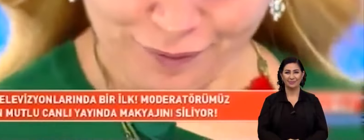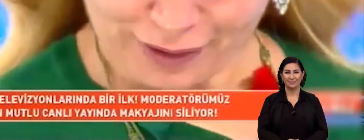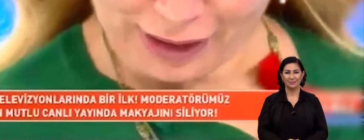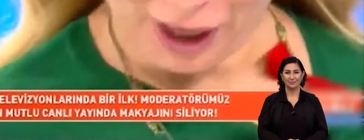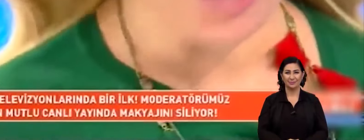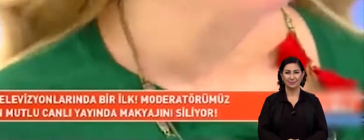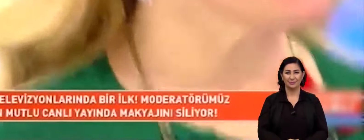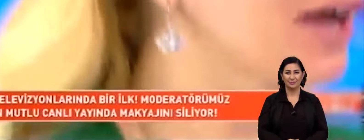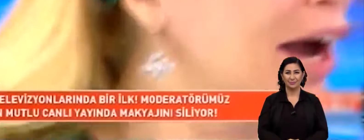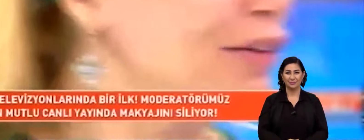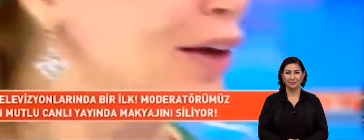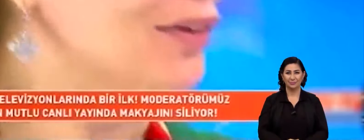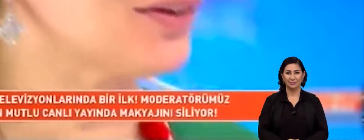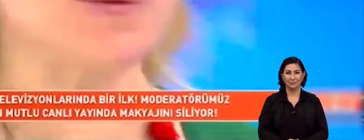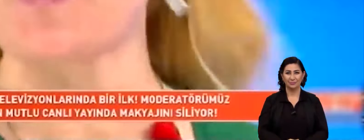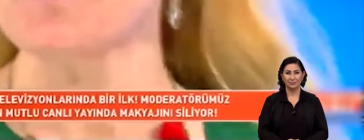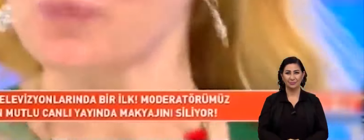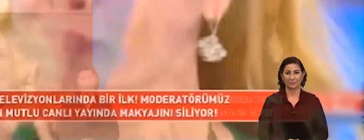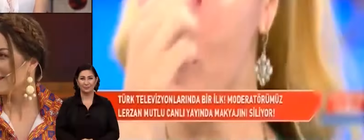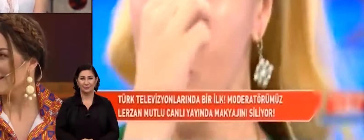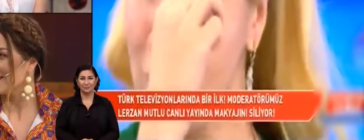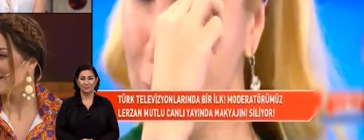deği diyor